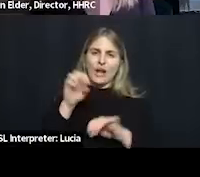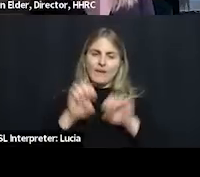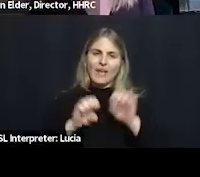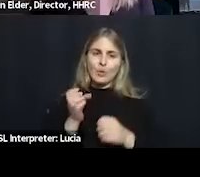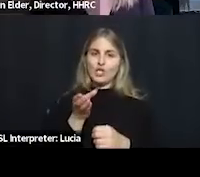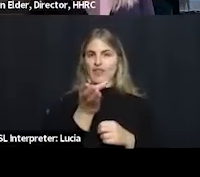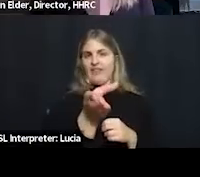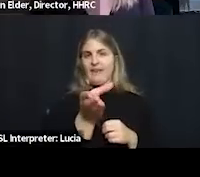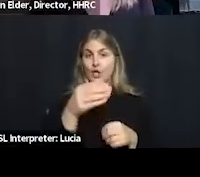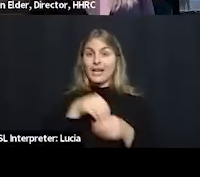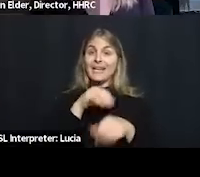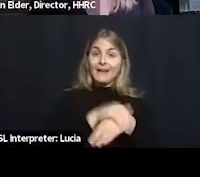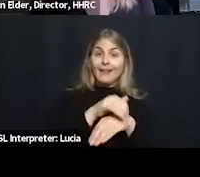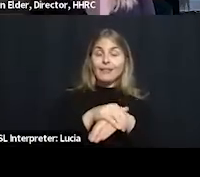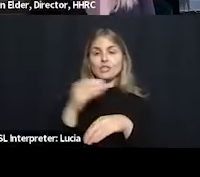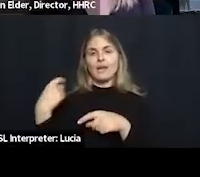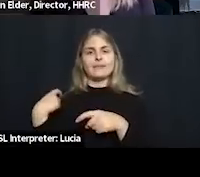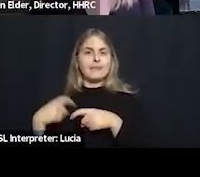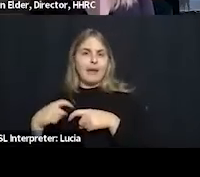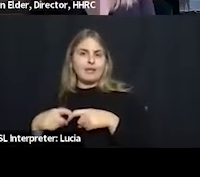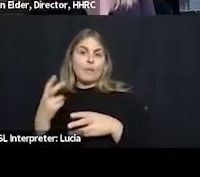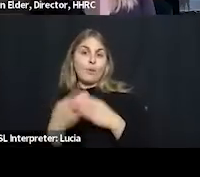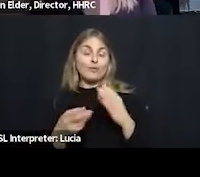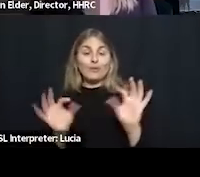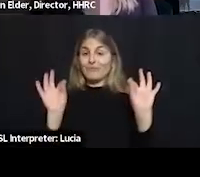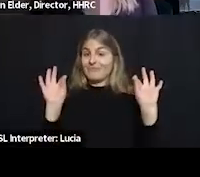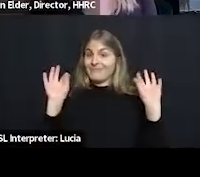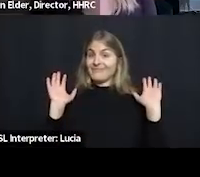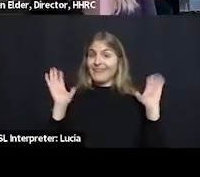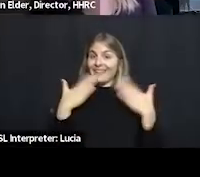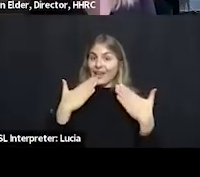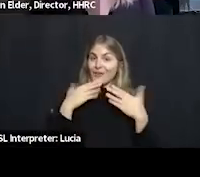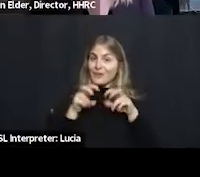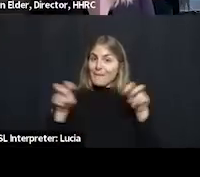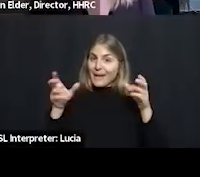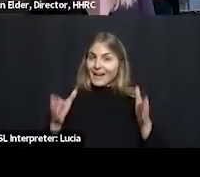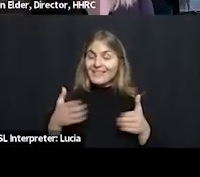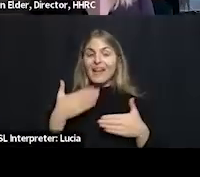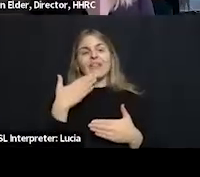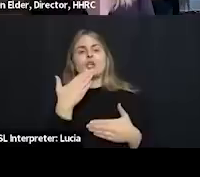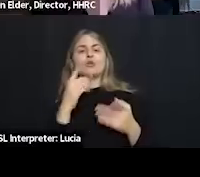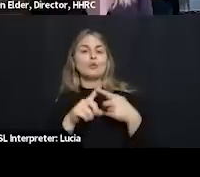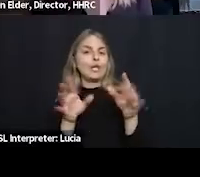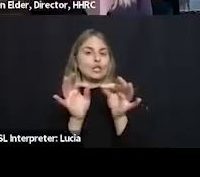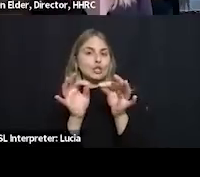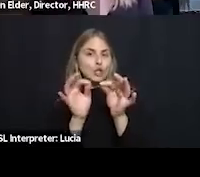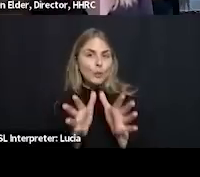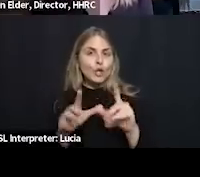tanto en inglés como en español. Con eso, gracias a los panelistas, gracias a nuestros equipos de interpretación.